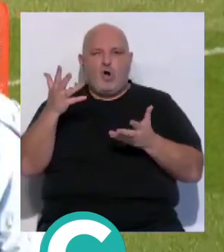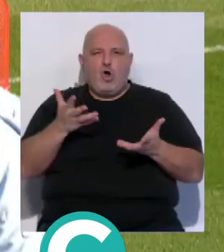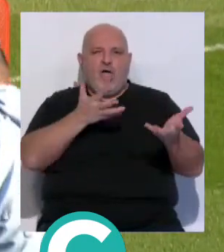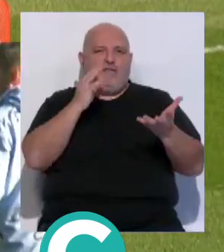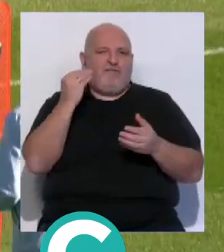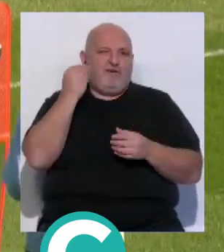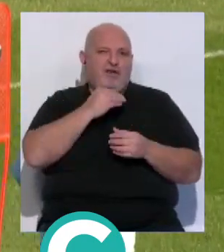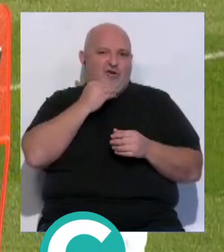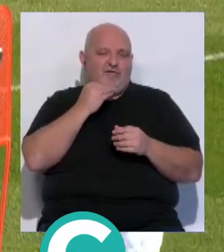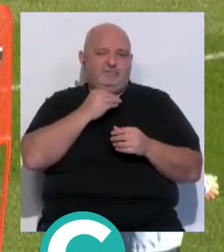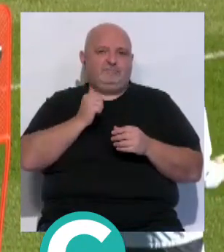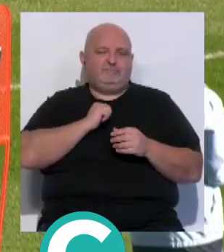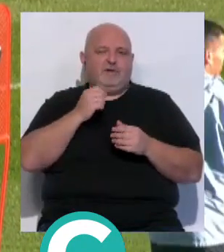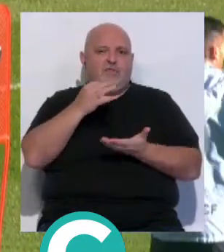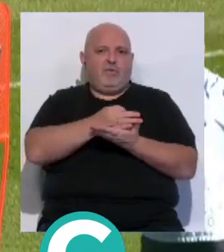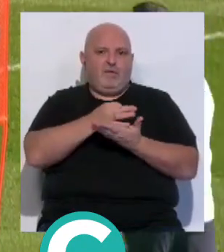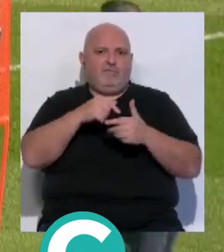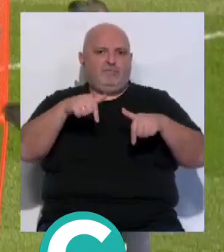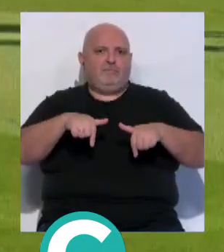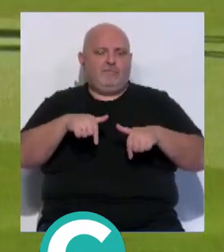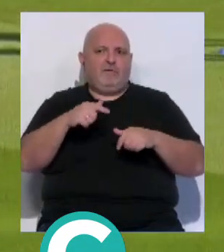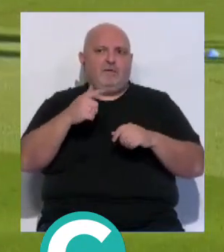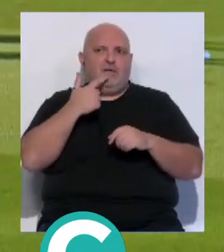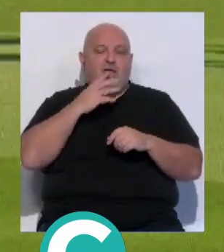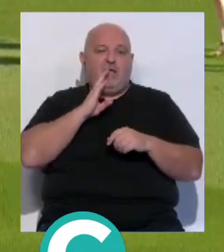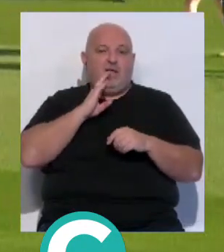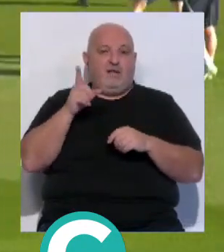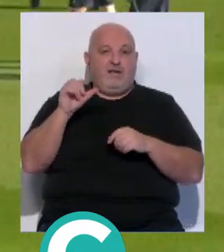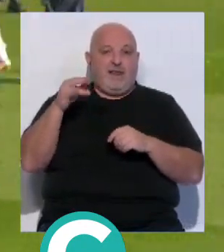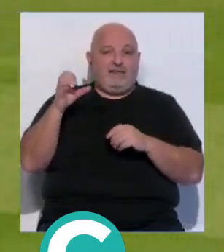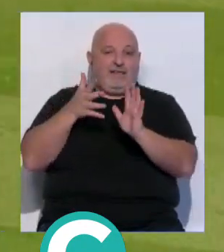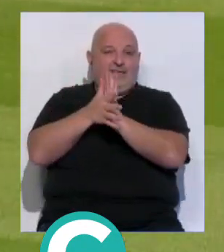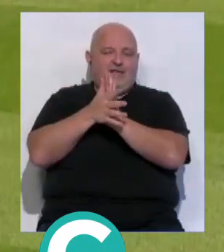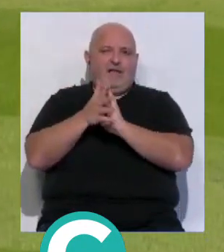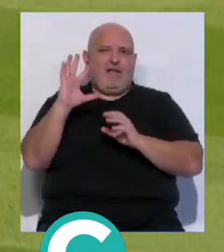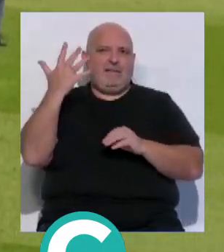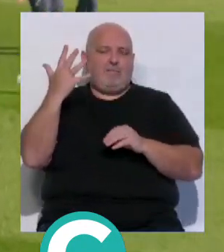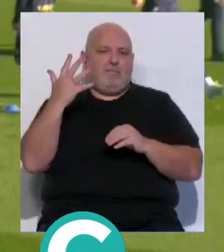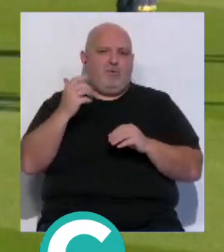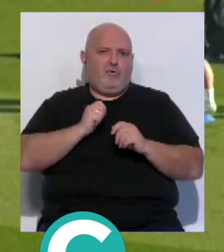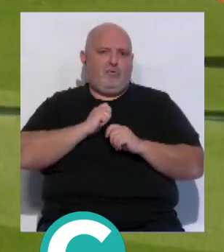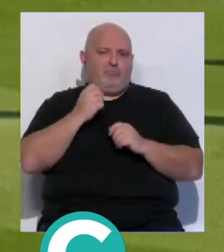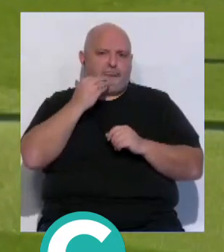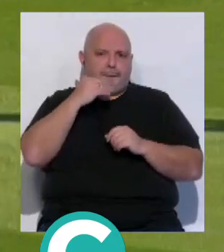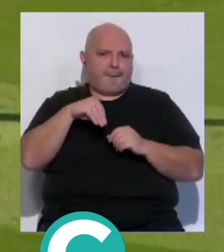justamente tenemos una ciudad como bien decía Gonzalo Escalante un clima espectacular y hoy